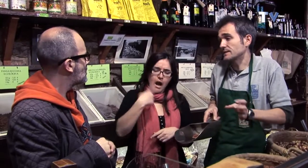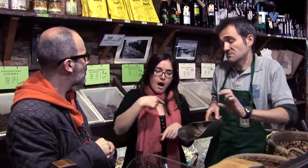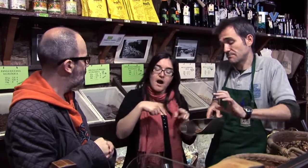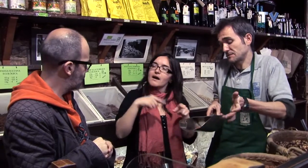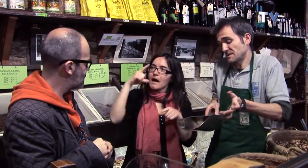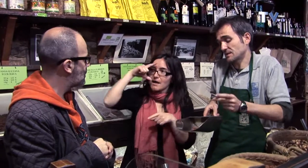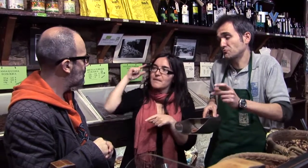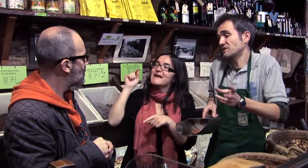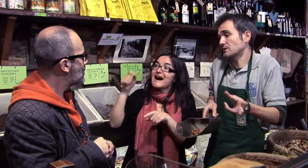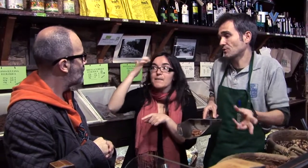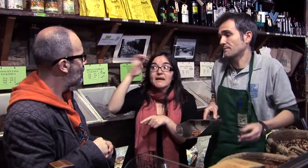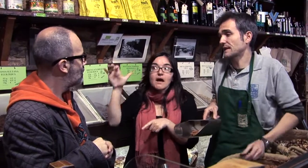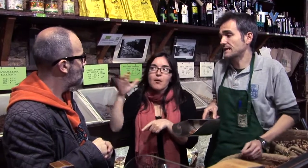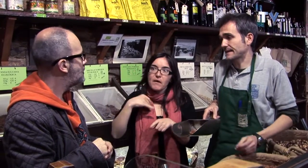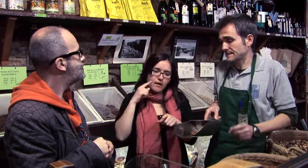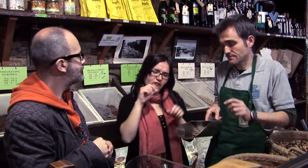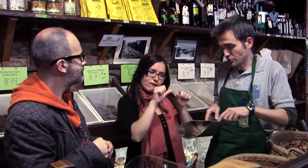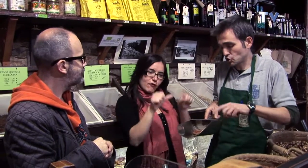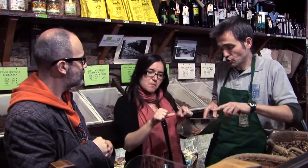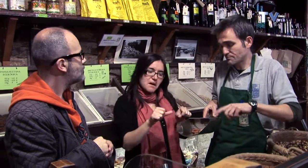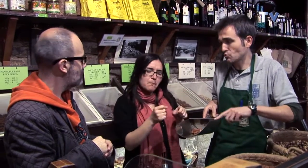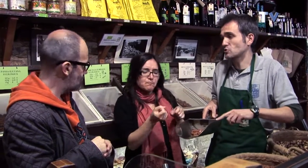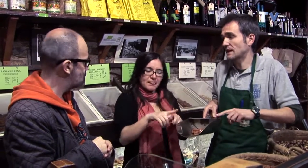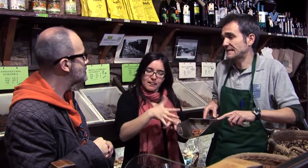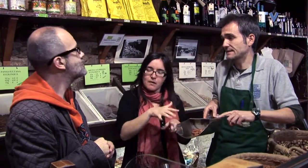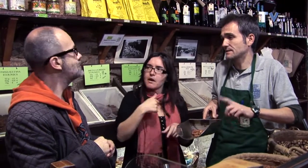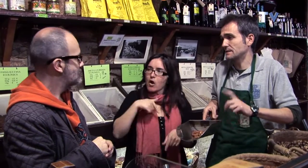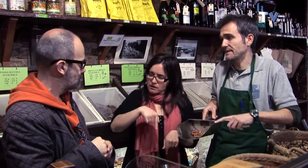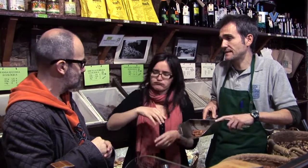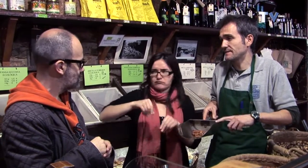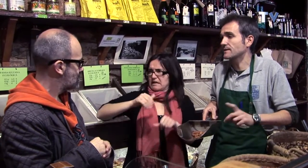lo que pasa que podemos confundir la almendra americana porque tiene una forma muy parecida a esta. Pero esta es nuestra,